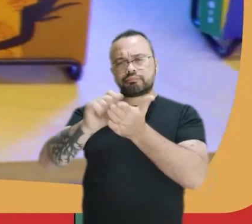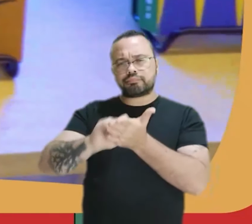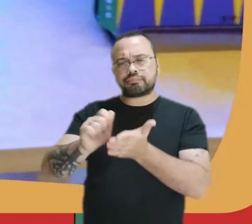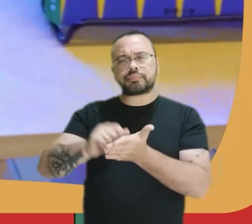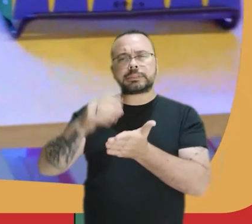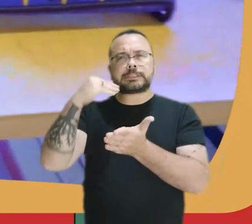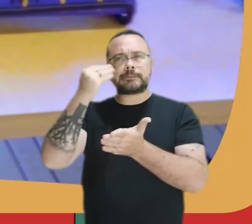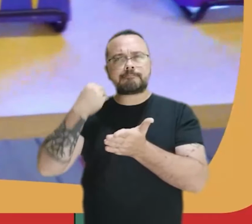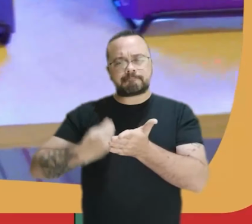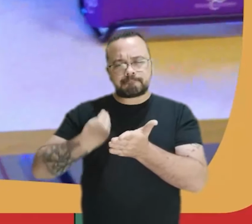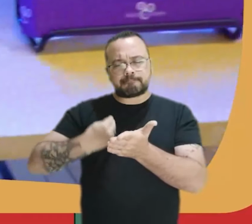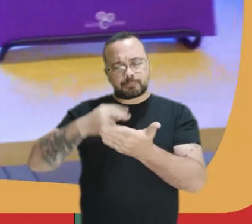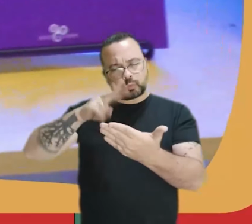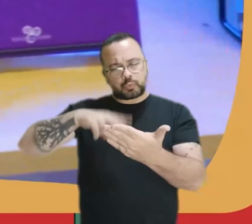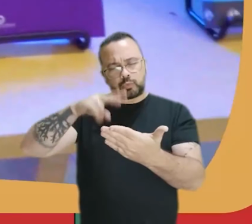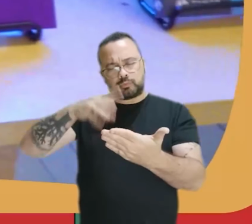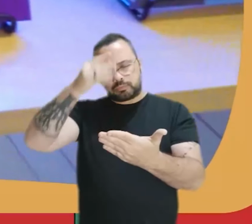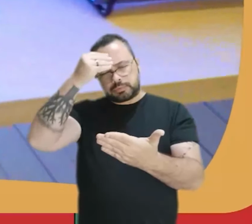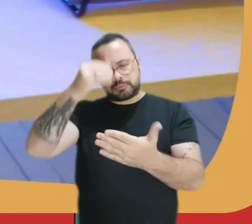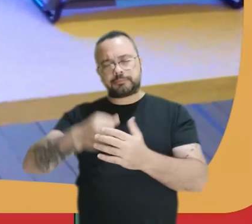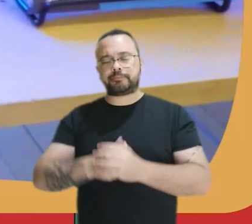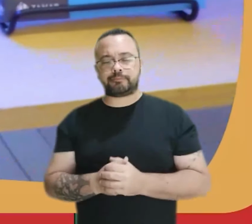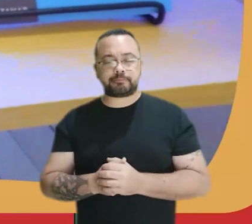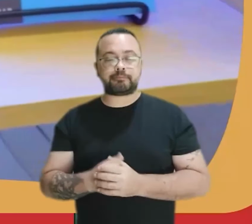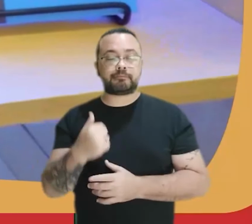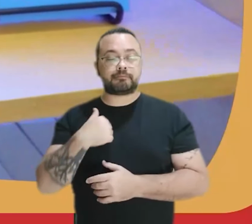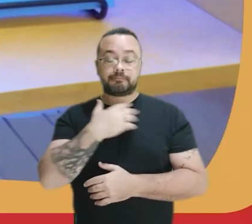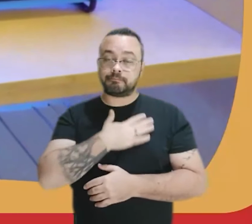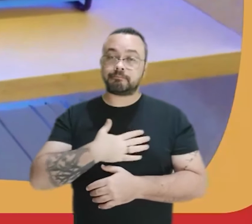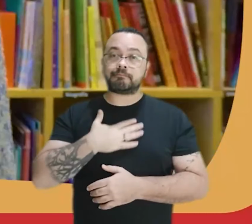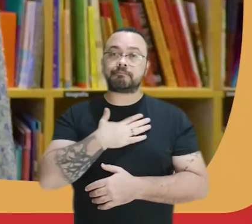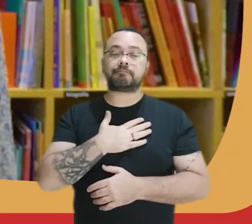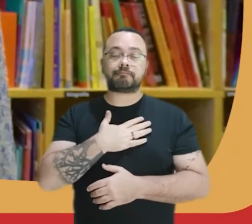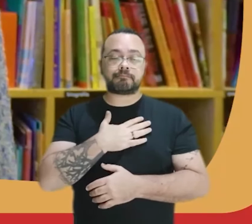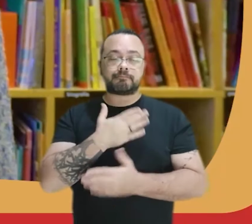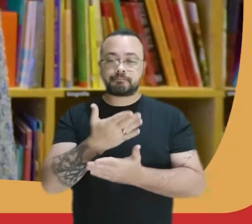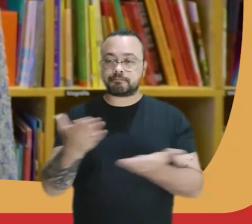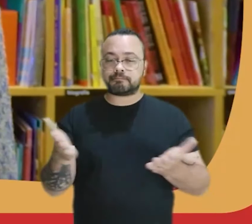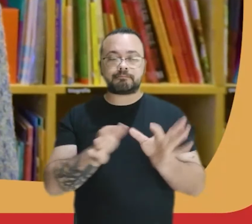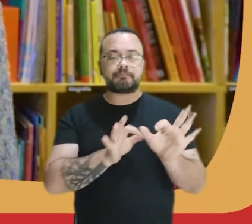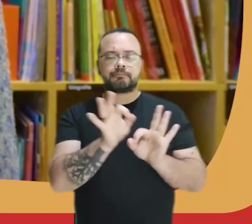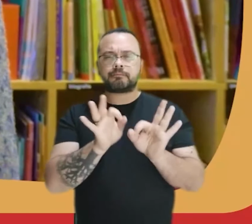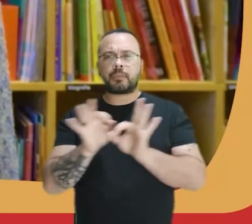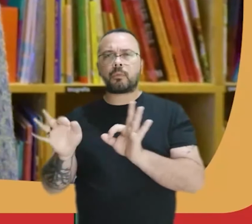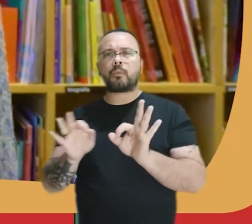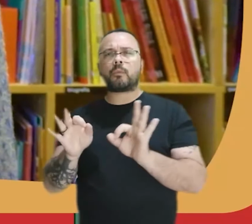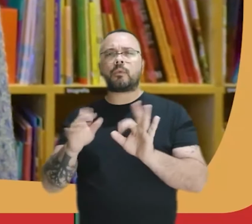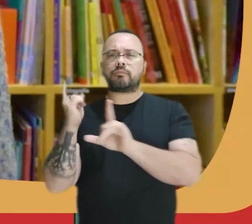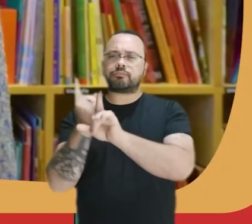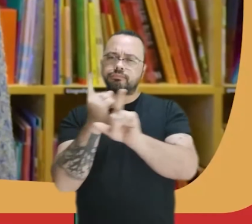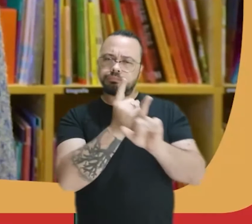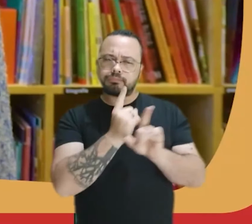é... da editora... Ainda é um prazer organizar esses... esses encontros, pensar nessas conversas,